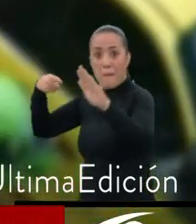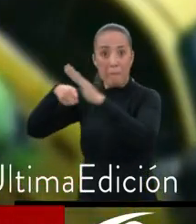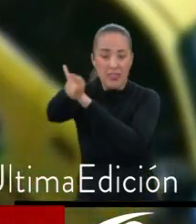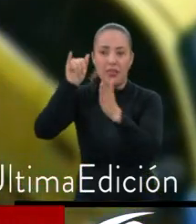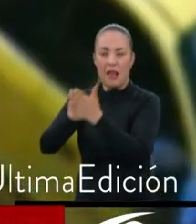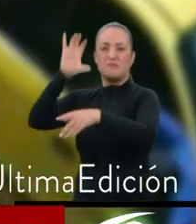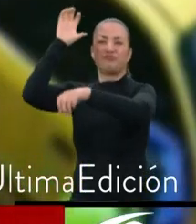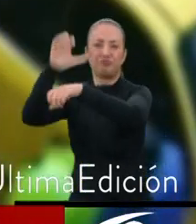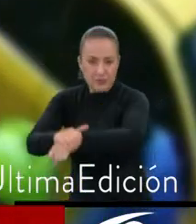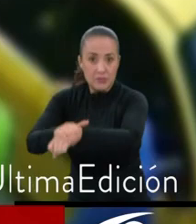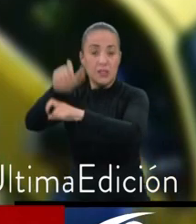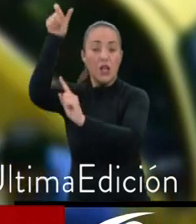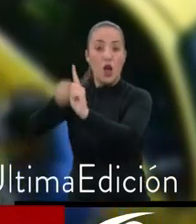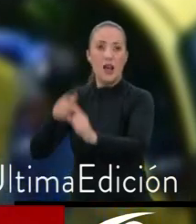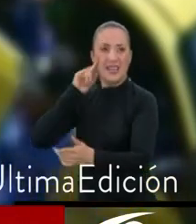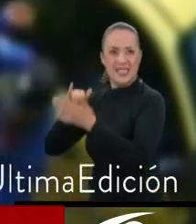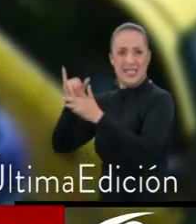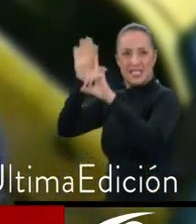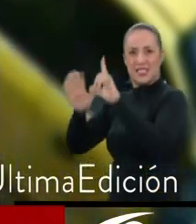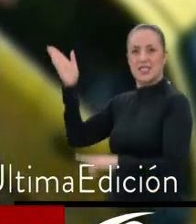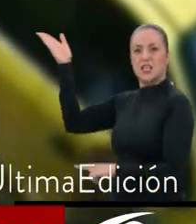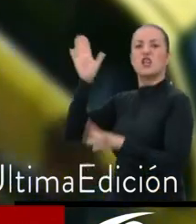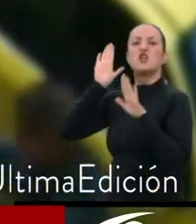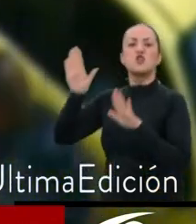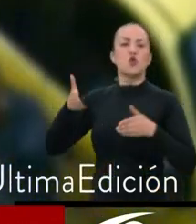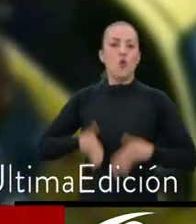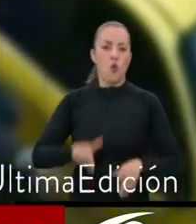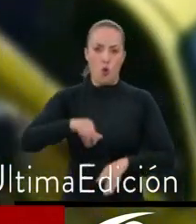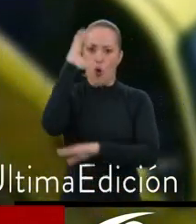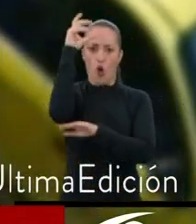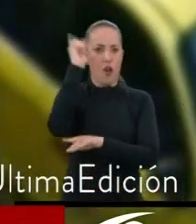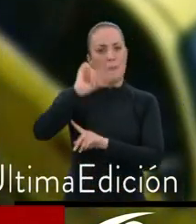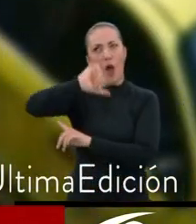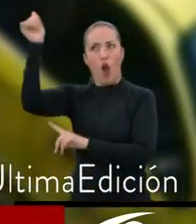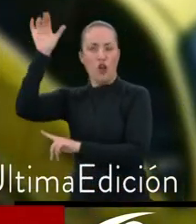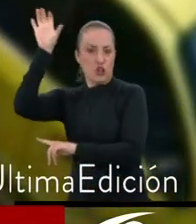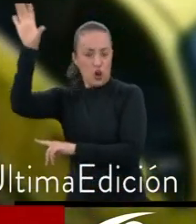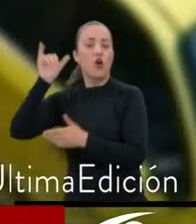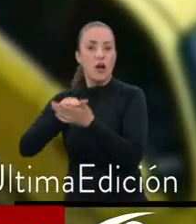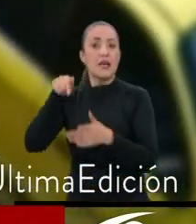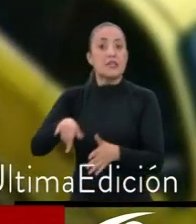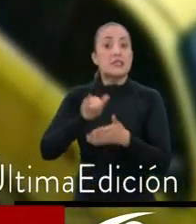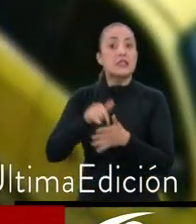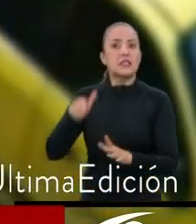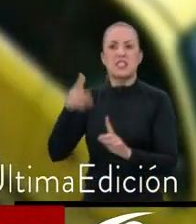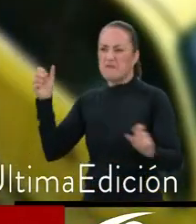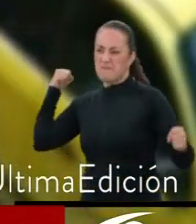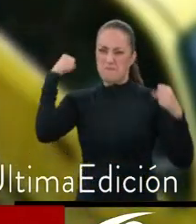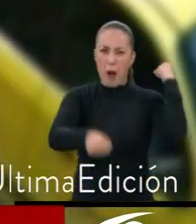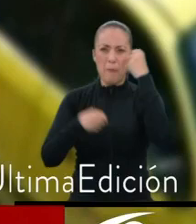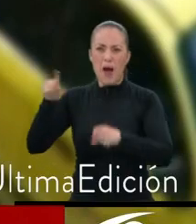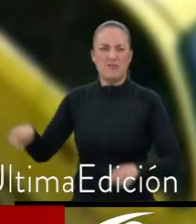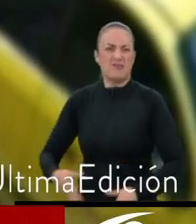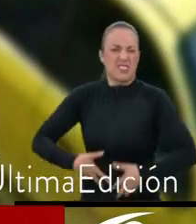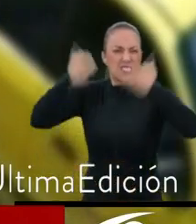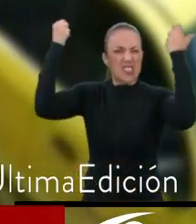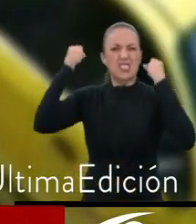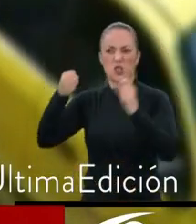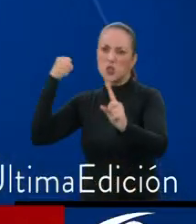de la zona y la ayuda de la comunidad permitió que uno de los pistoleros fuera capturado, como se observa en este video de